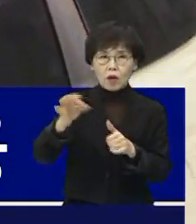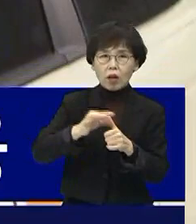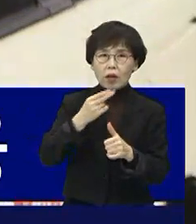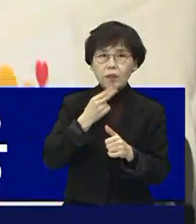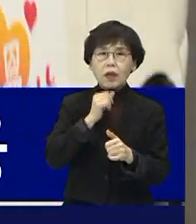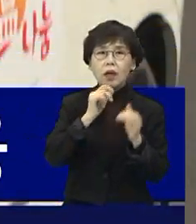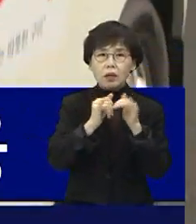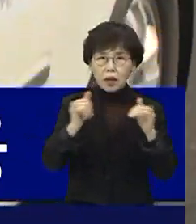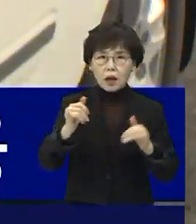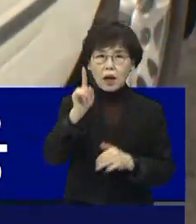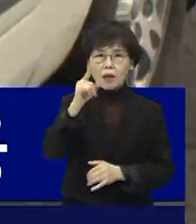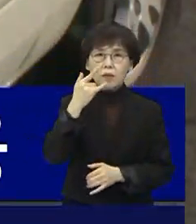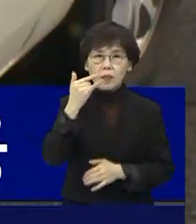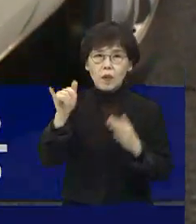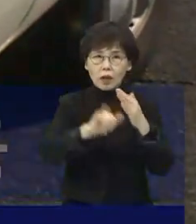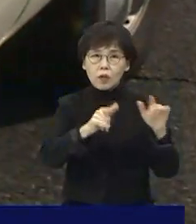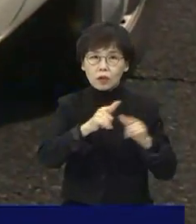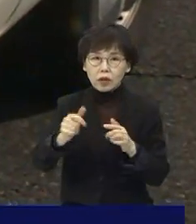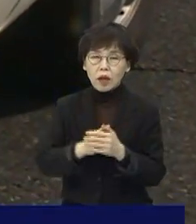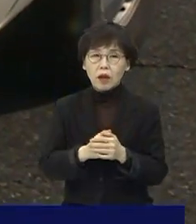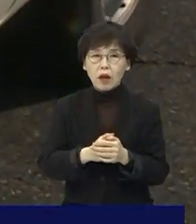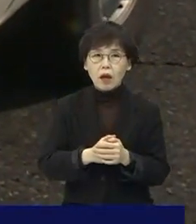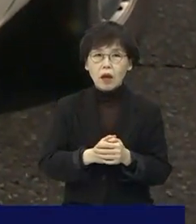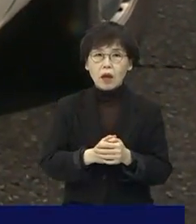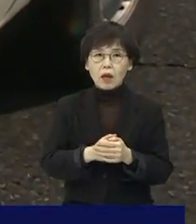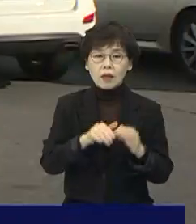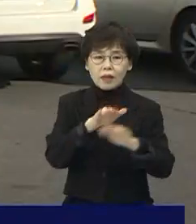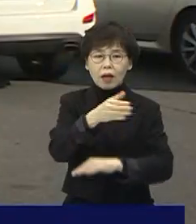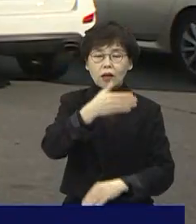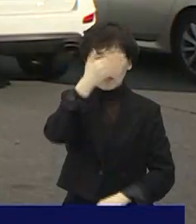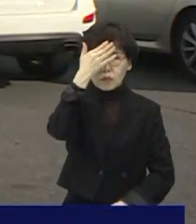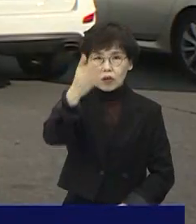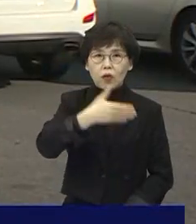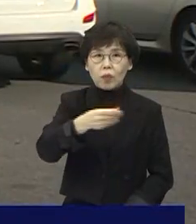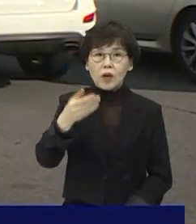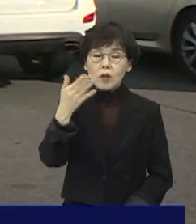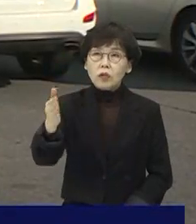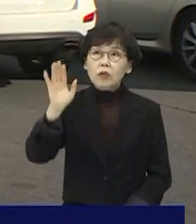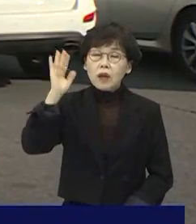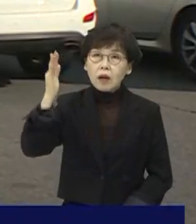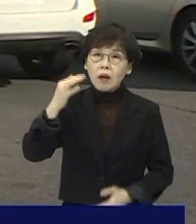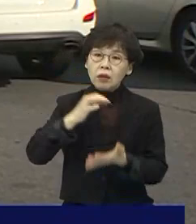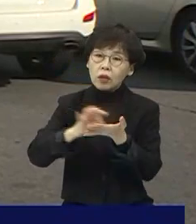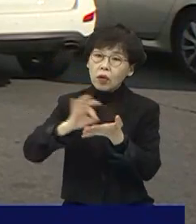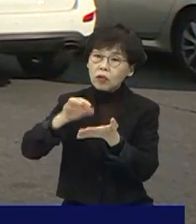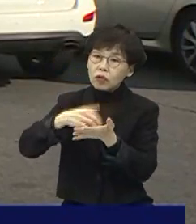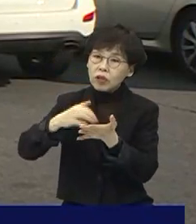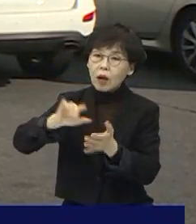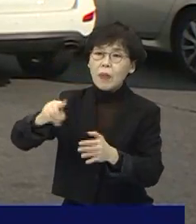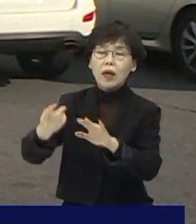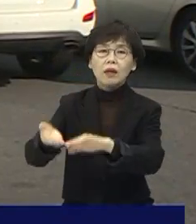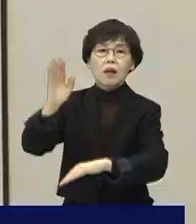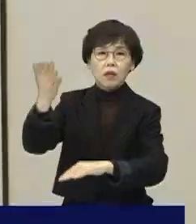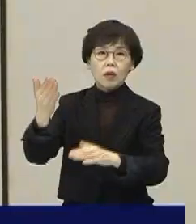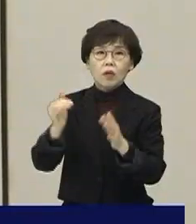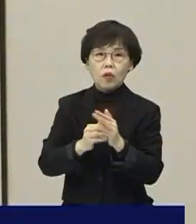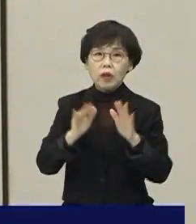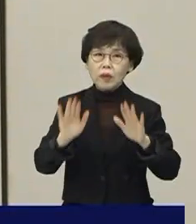차상위계층, 한부모 가족 등 취약계층에 공용 차량을 무상 대여해 최근까지 이용횟수가 100차례를 넘었고 이번에 대상을 다자녀가정까지 늘렸습니다.